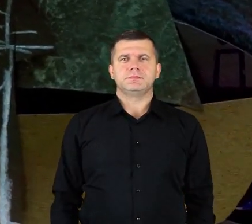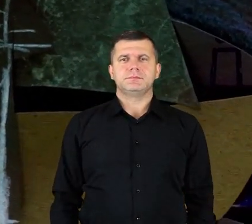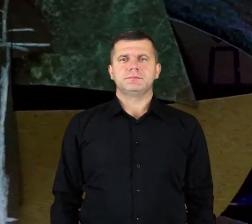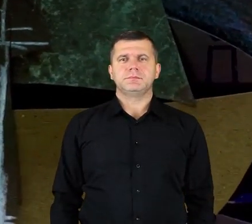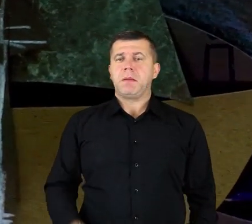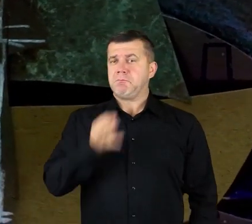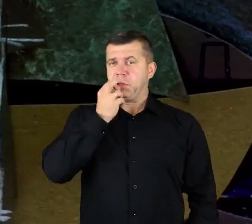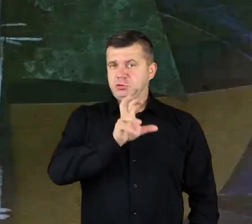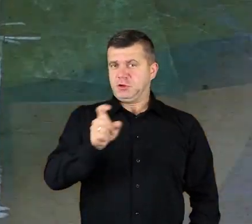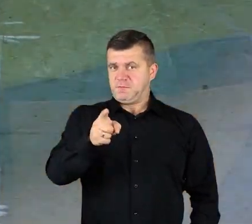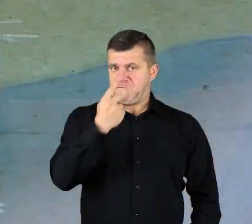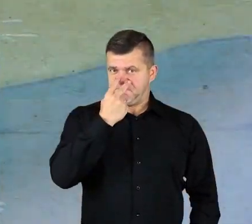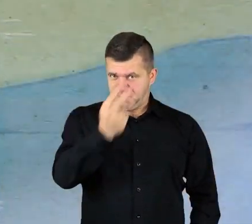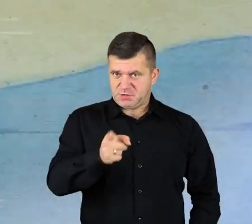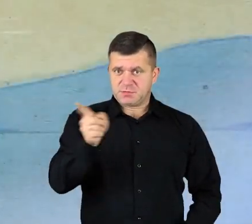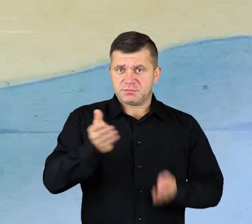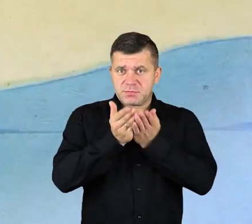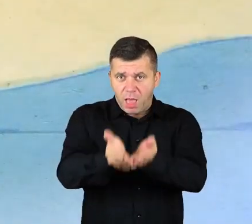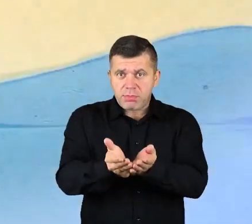A czy Wy widzieliście ten statek?